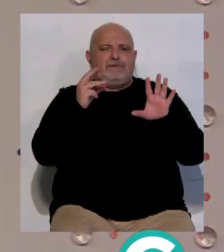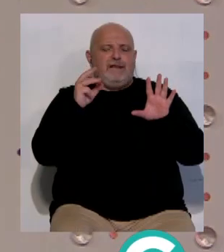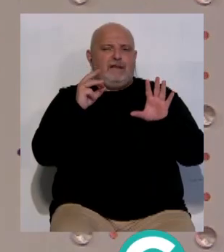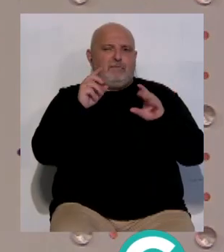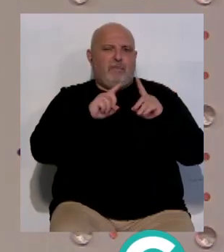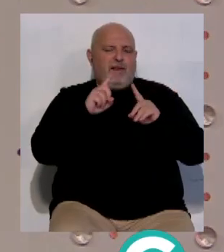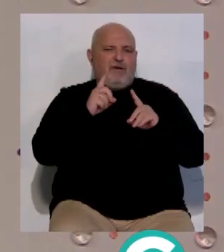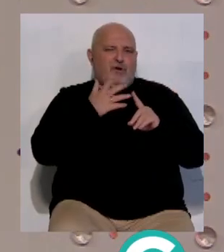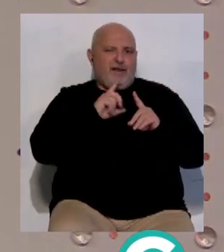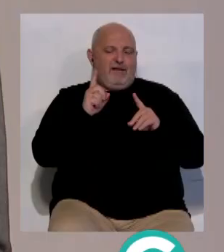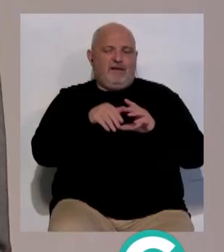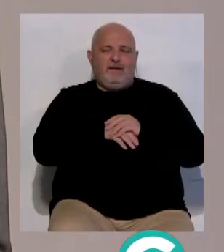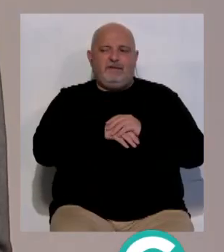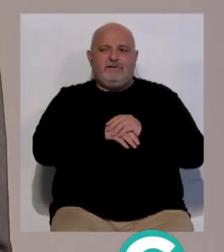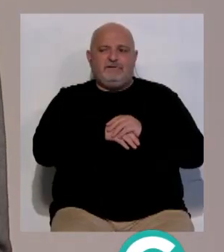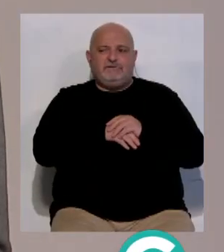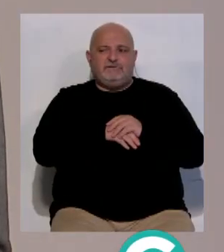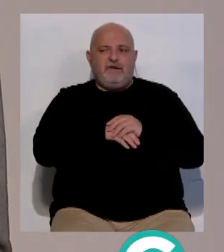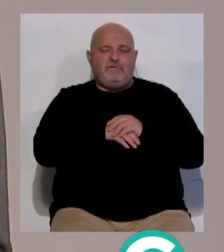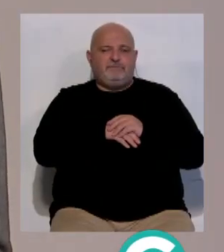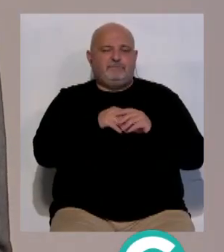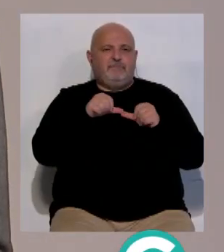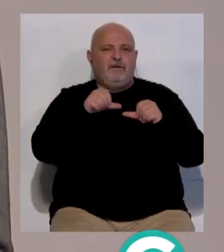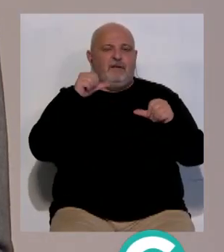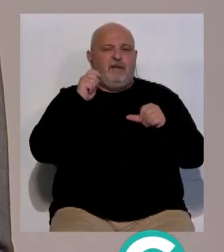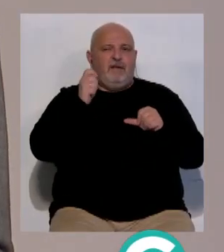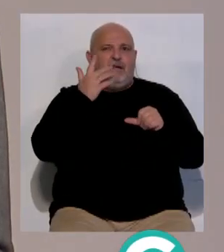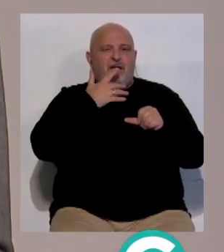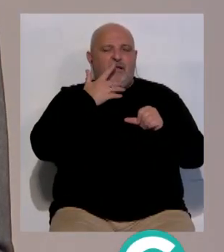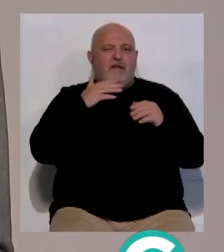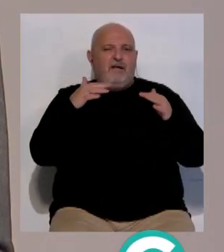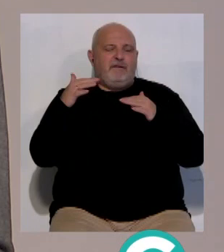a lo largo del pero es que tú analizas tú analizas las tarjetas amarillas a los a los porteros por